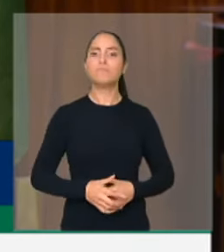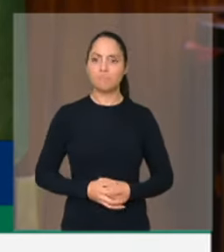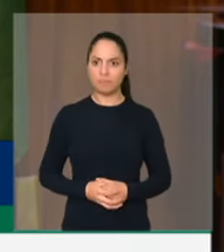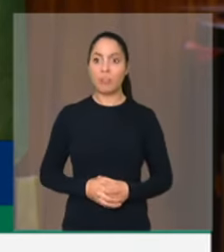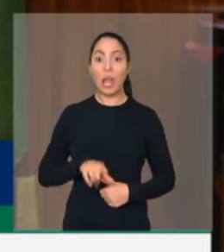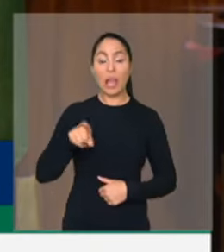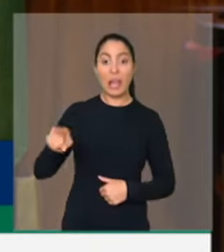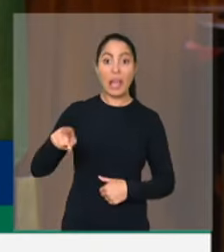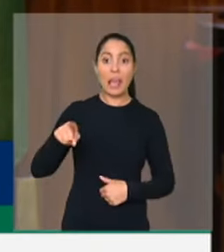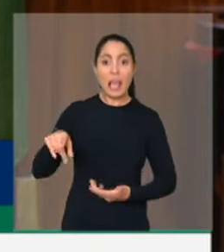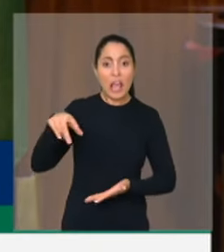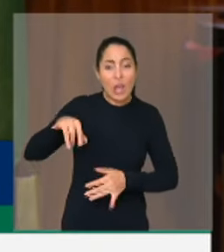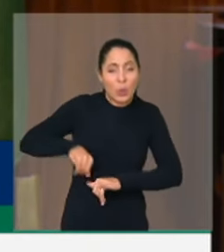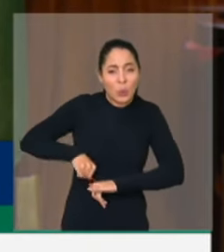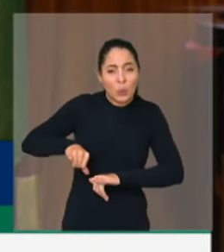CHACINA DA LAPA EM 1976. FOI